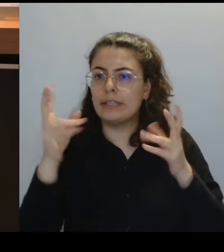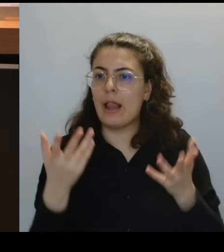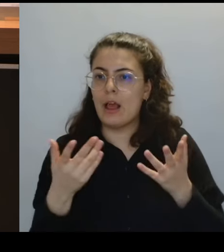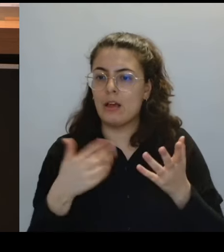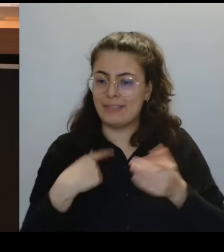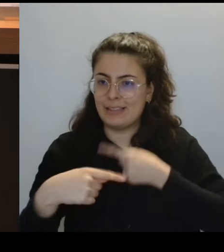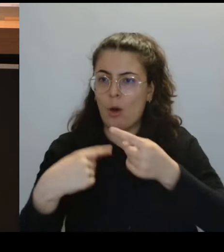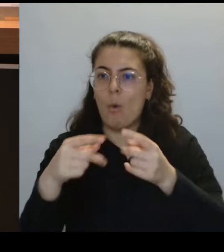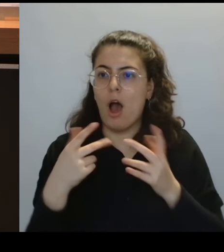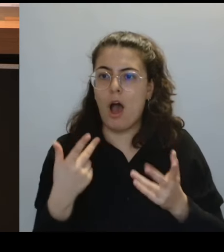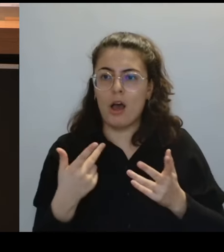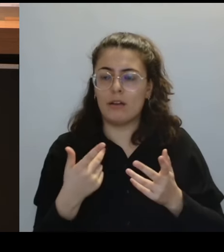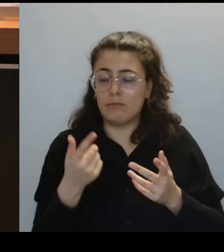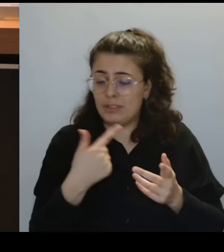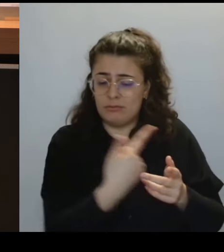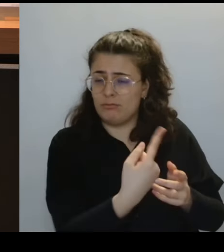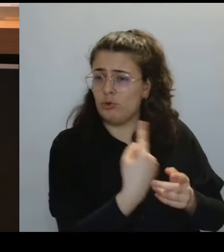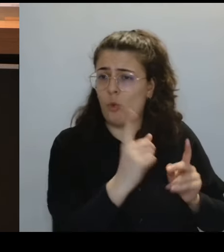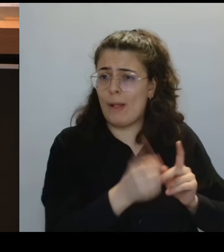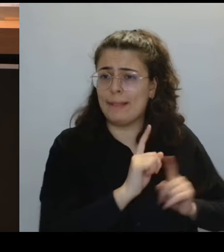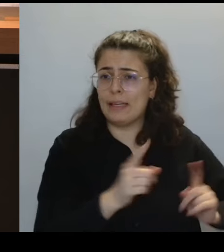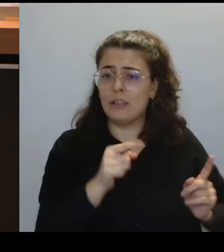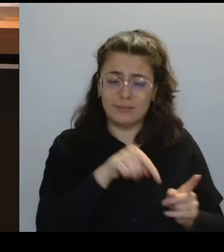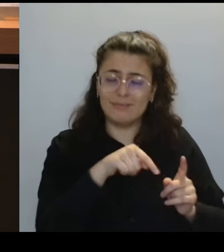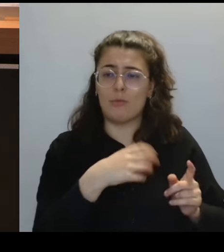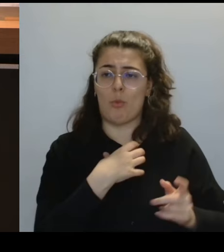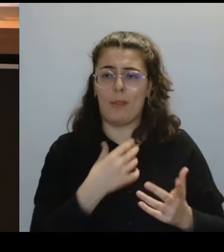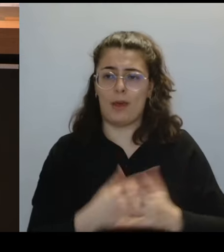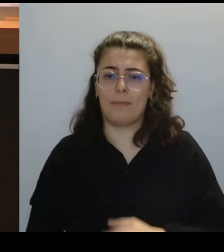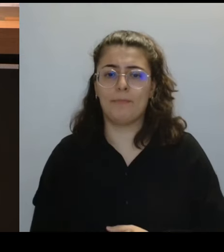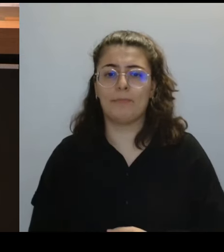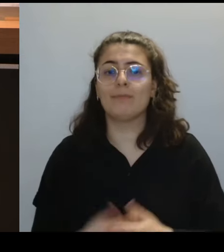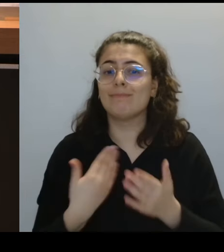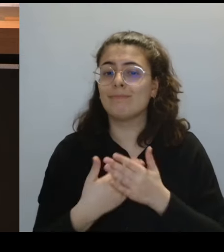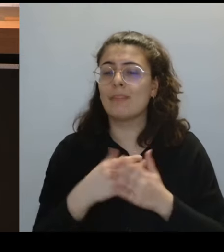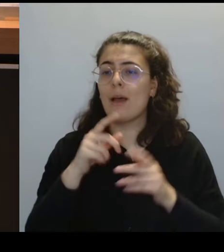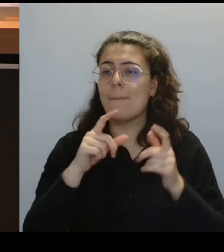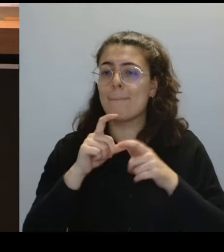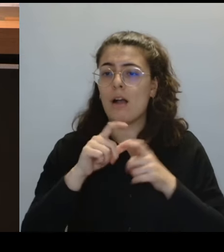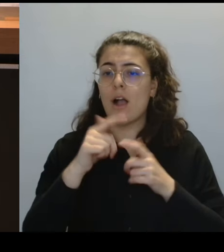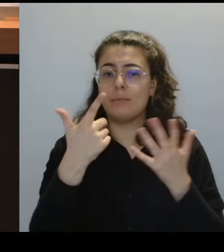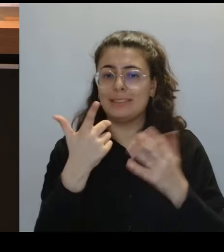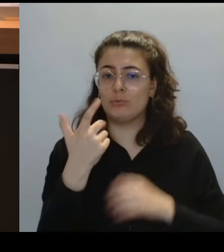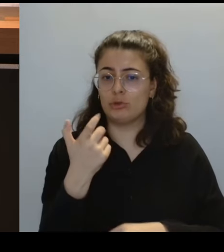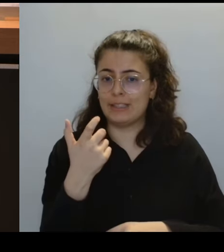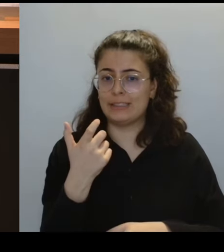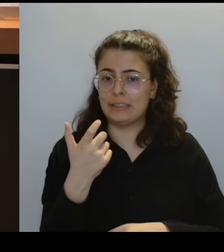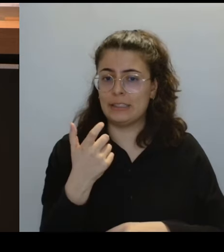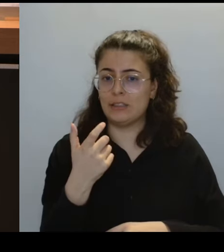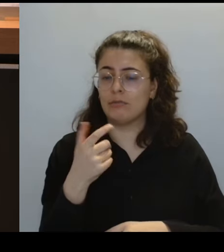Das liegt daran, dass in Paragraf 27 des Wohnraumförderungsgesetzes sich folgende Formulierung findet: